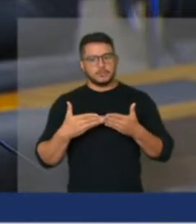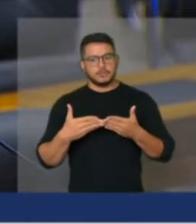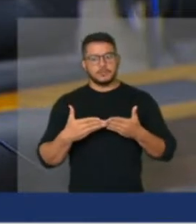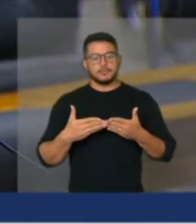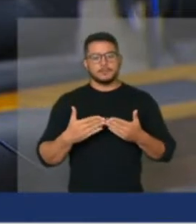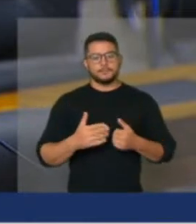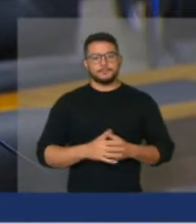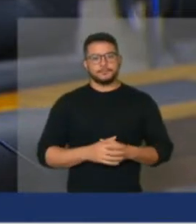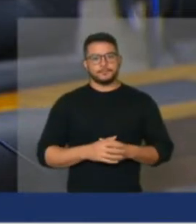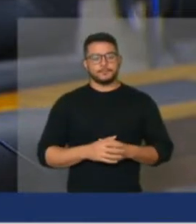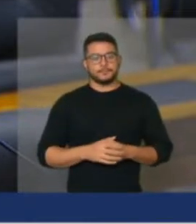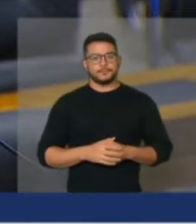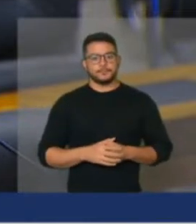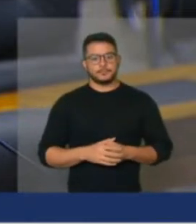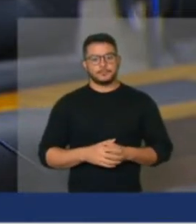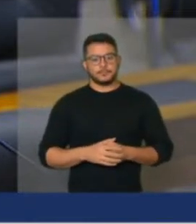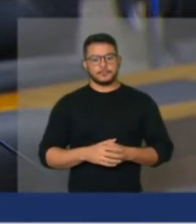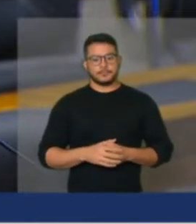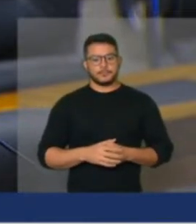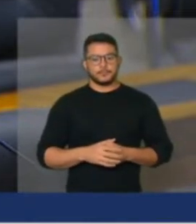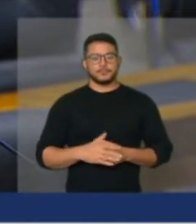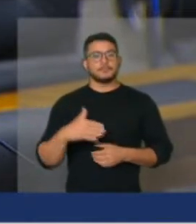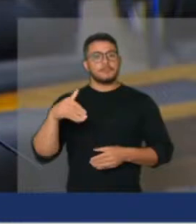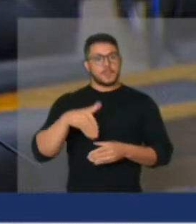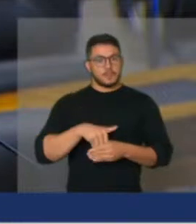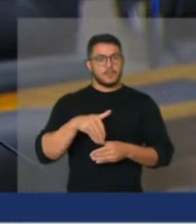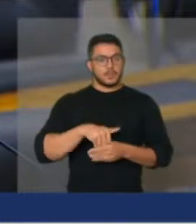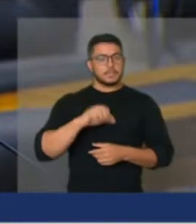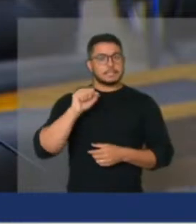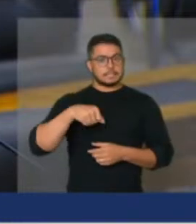GUEDES VOTA SIM. E NÓS VOTAMOS SIM PORQUE LEMBRAMOS O QUE MINISTRO PAULO GUEDES DISSE QUE O PROBLEMA DA ALTA